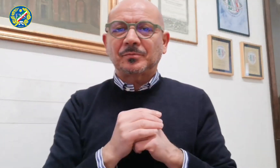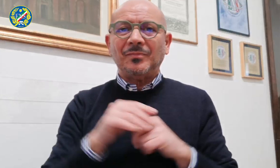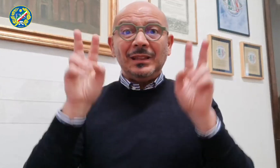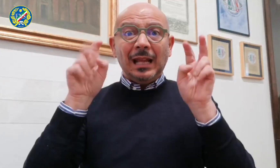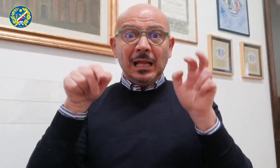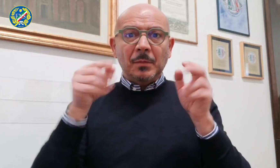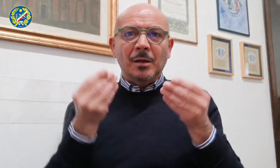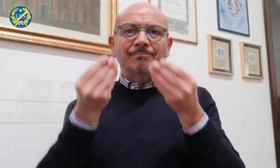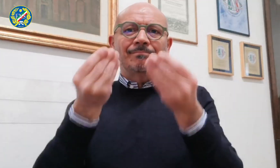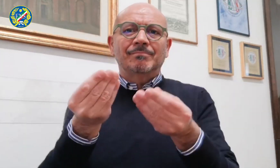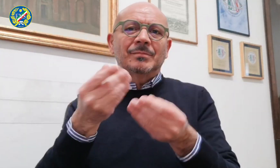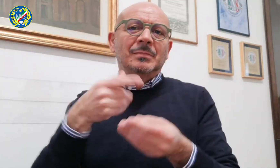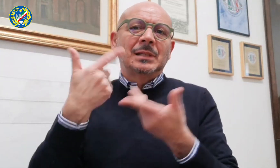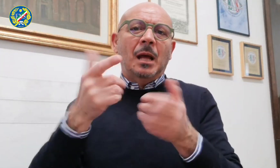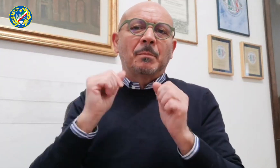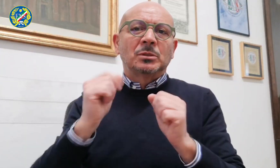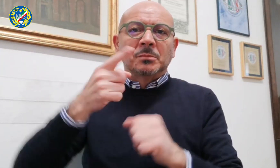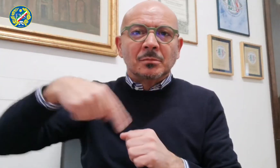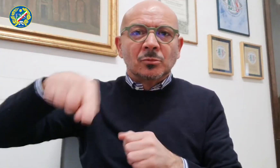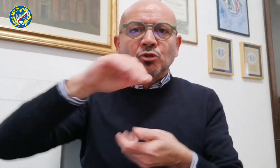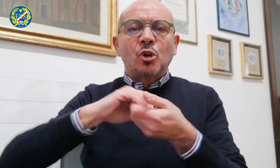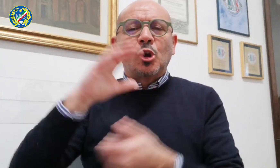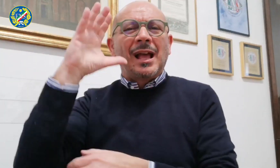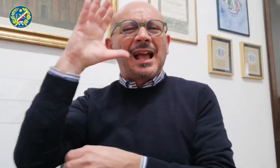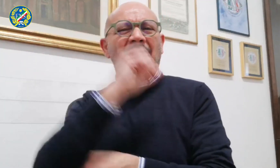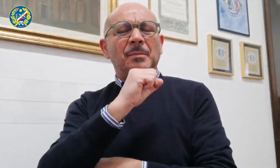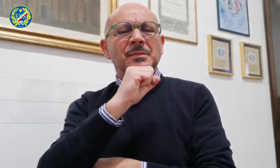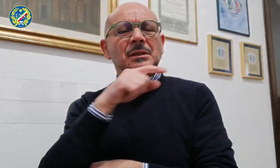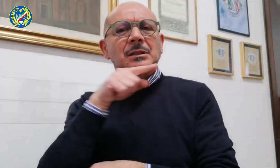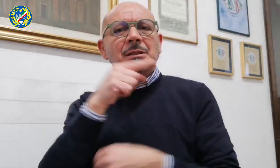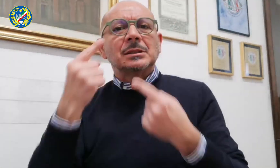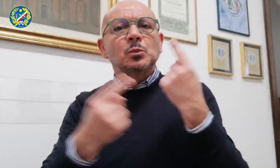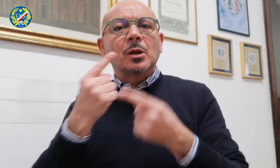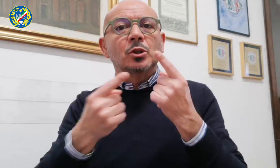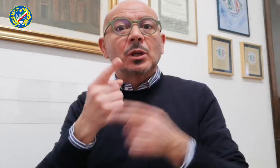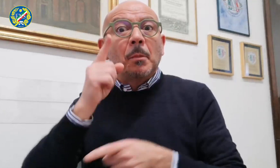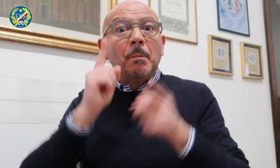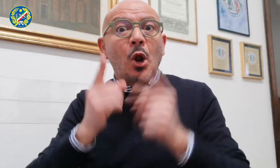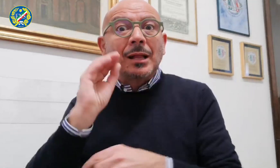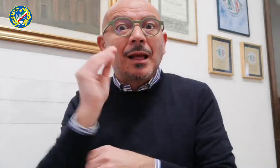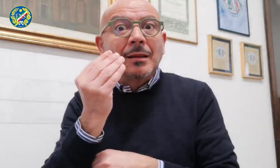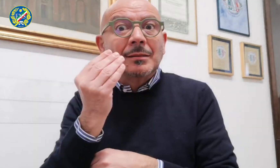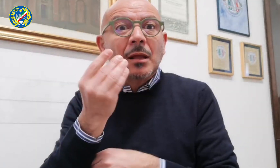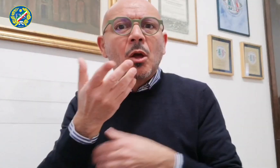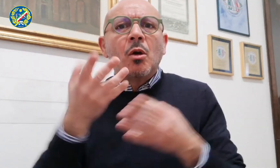Parlare di questo tema è una possibilità per i soci di capire la situazione politica dell'ENS